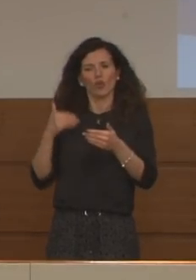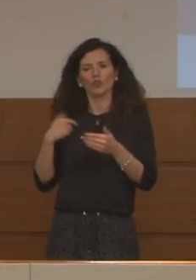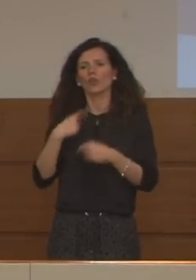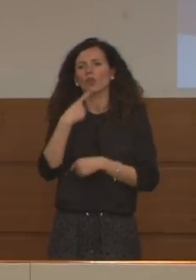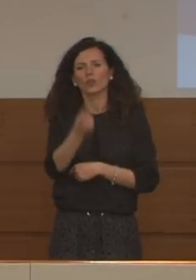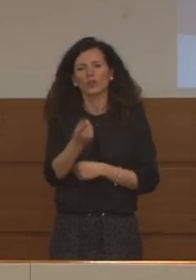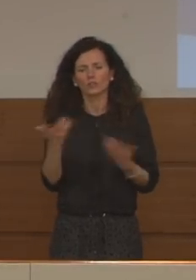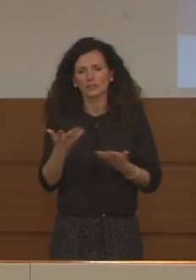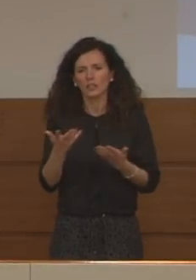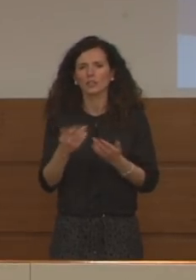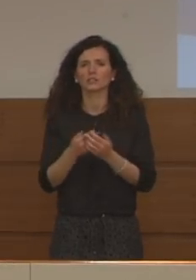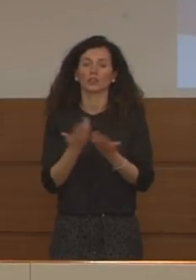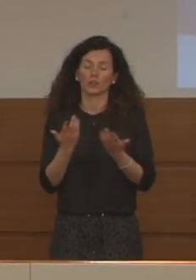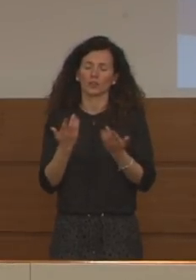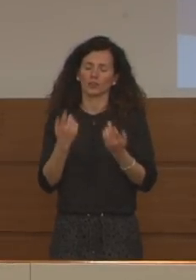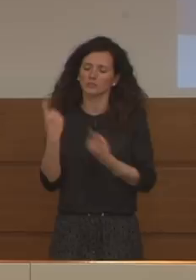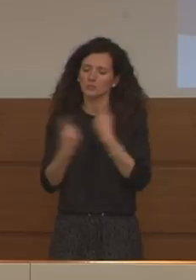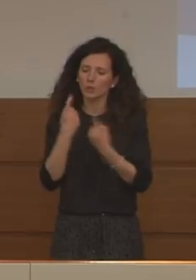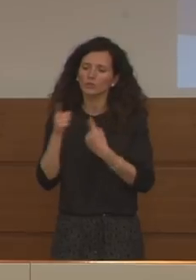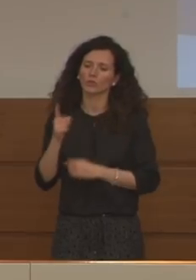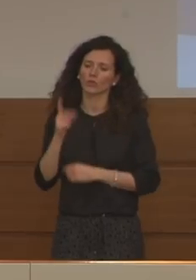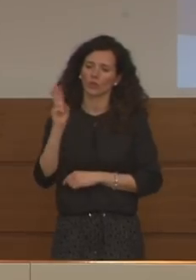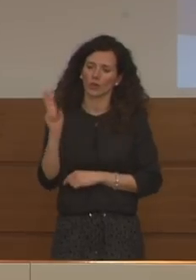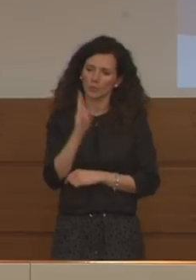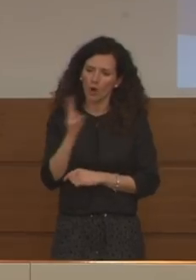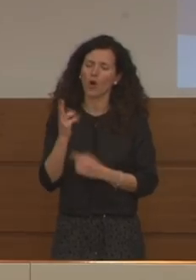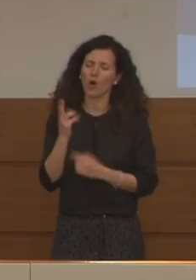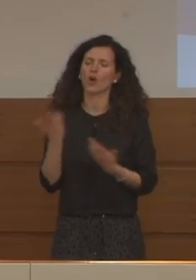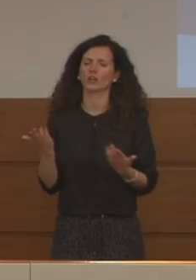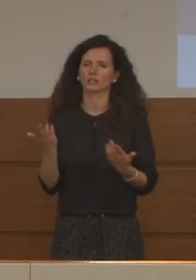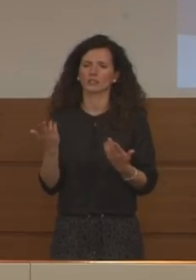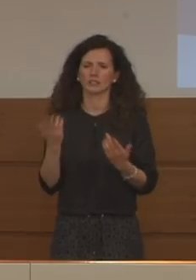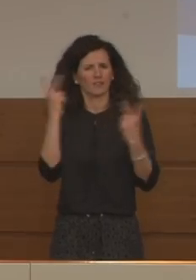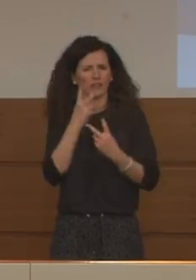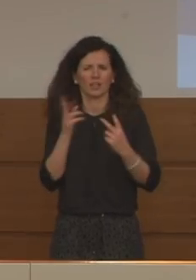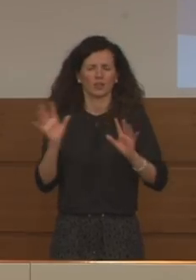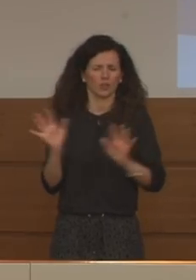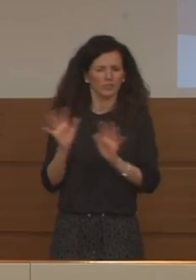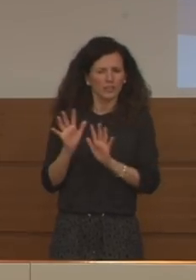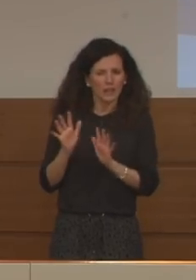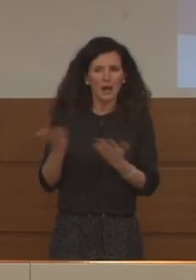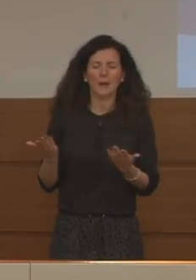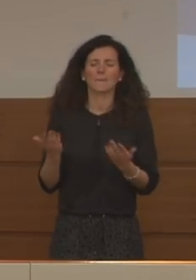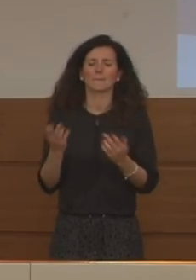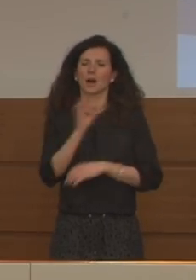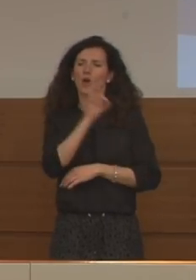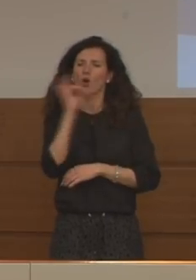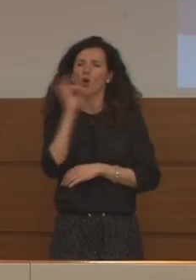come le morti o eventi molto impegnativi dal punto di vista assistenziale,